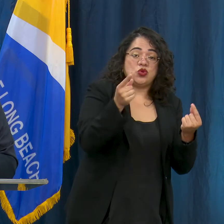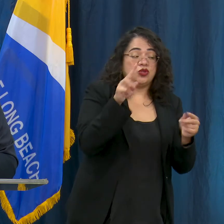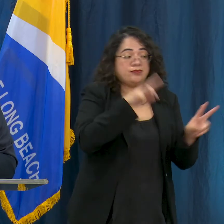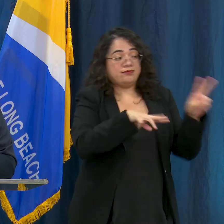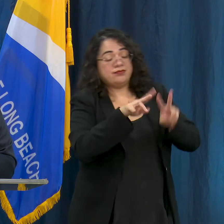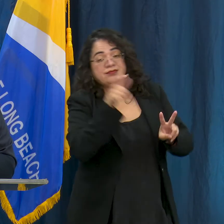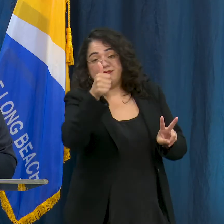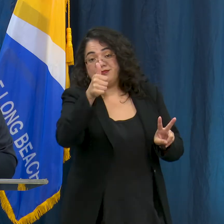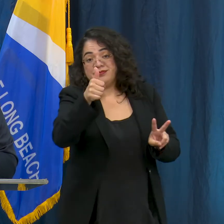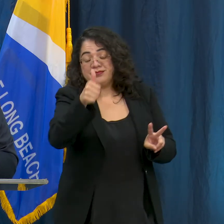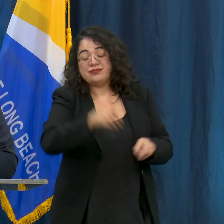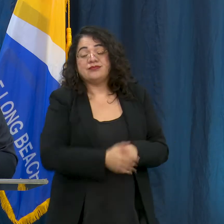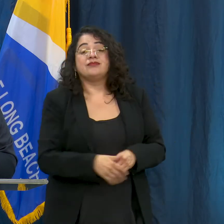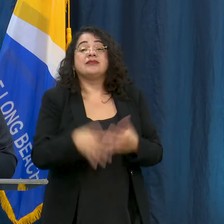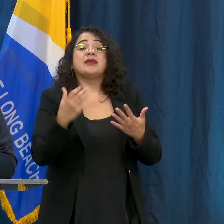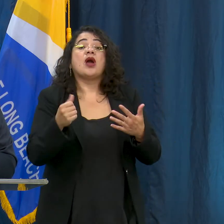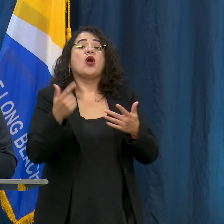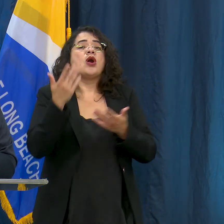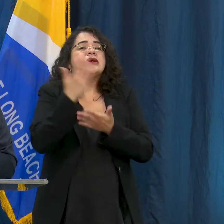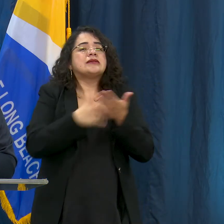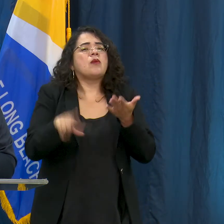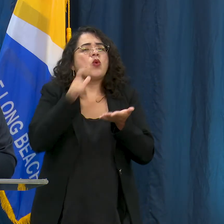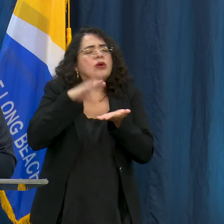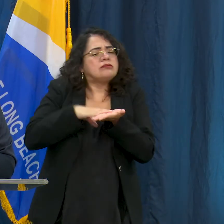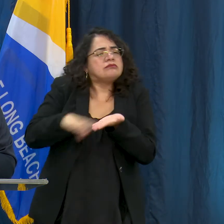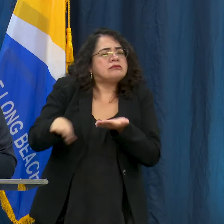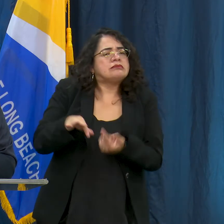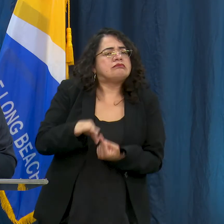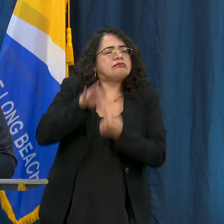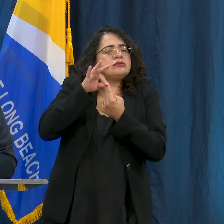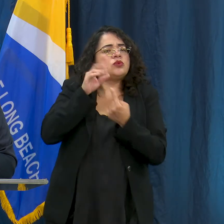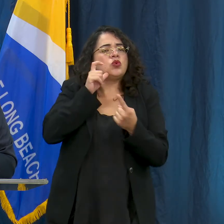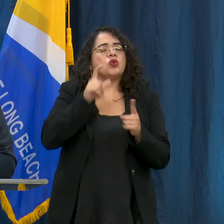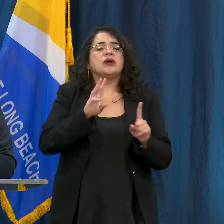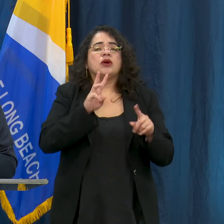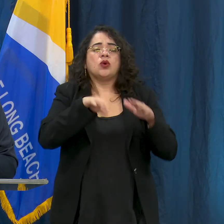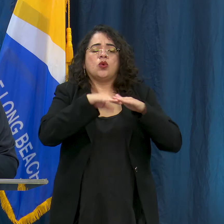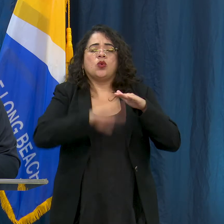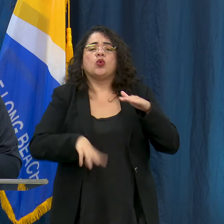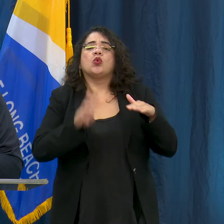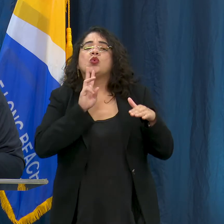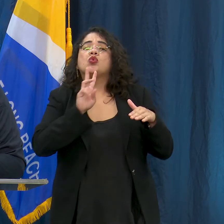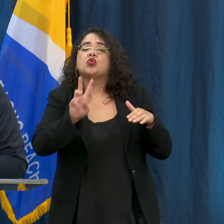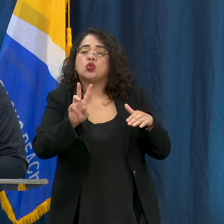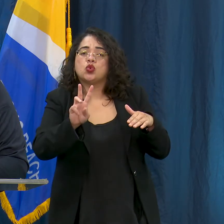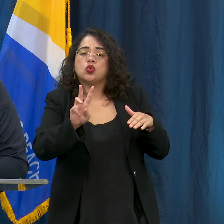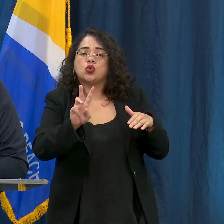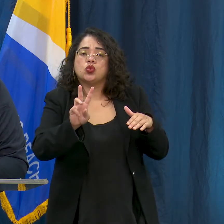son los ninos menores de dos anos de una cerca stay asses s Pacifica's en las que